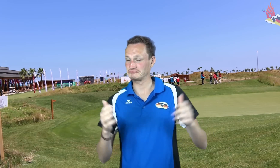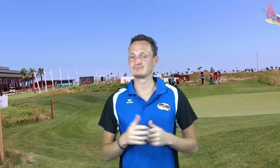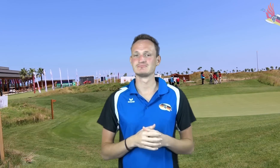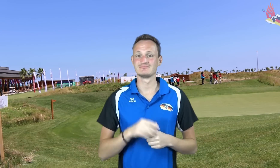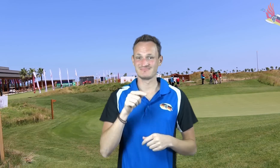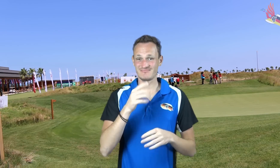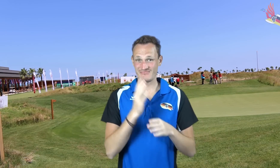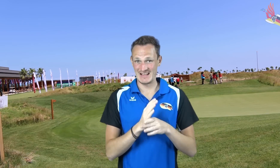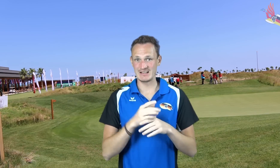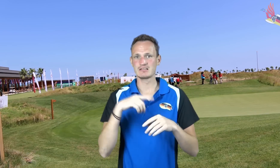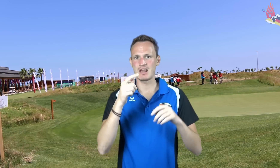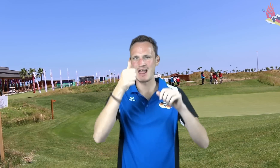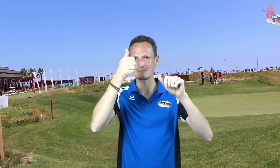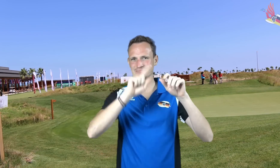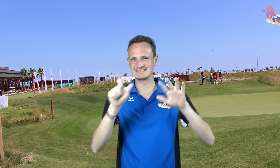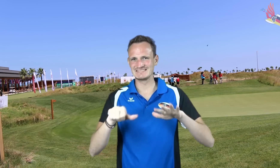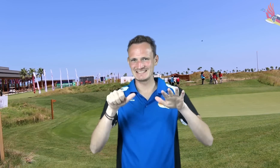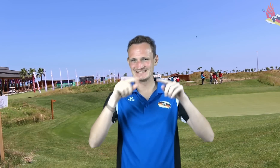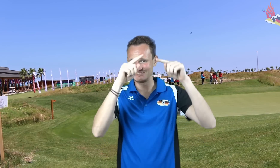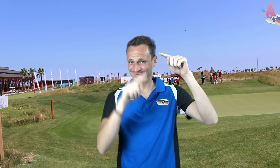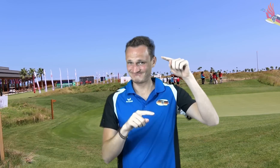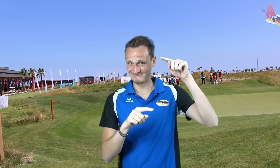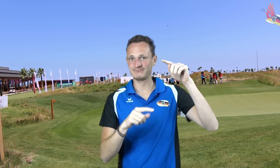Die sechzehn Besten kommen eine Runde weiter und die anderen müssen sich verabschieden.